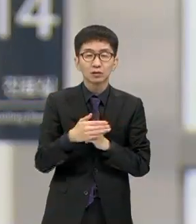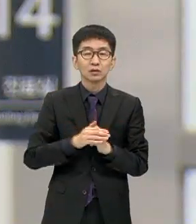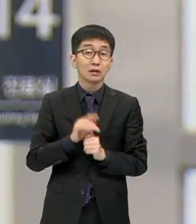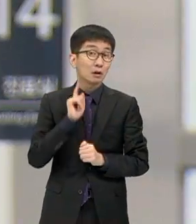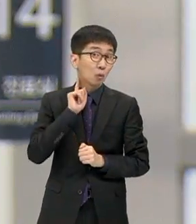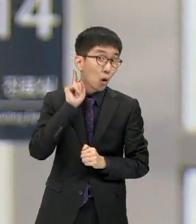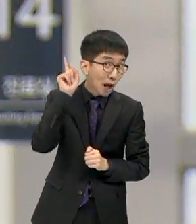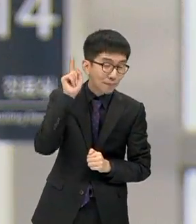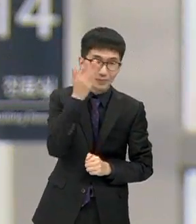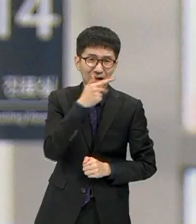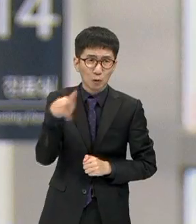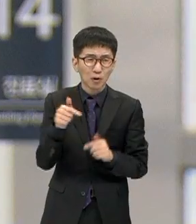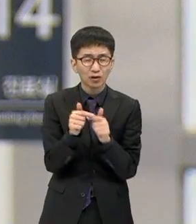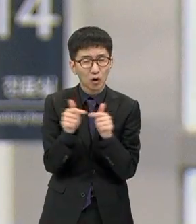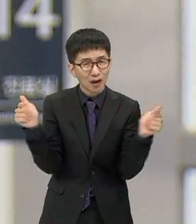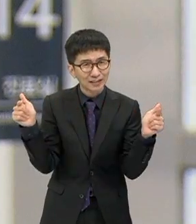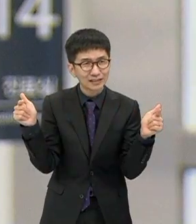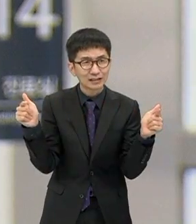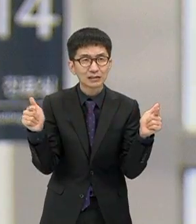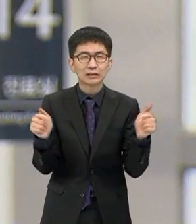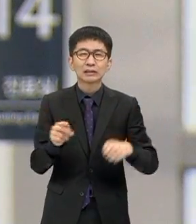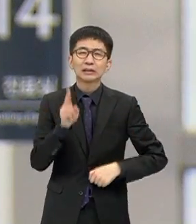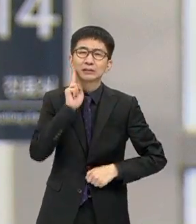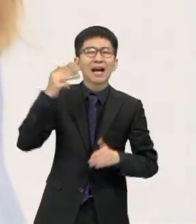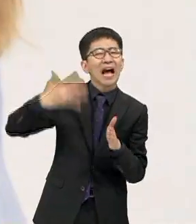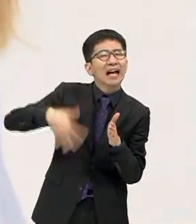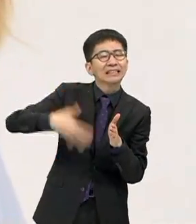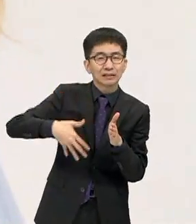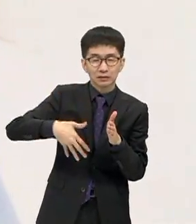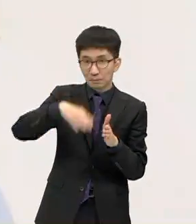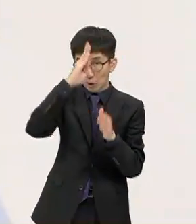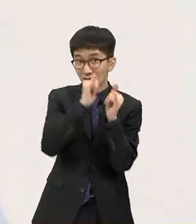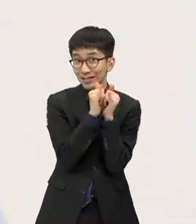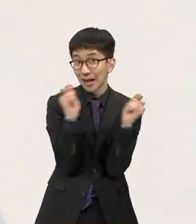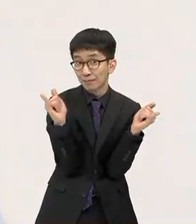환자가 대형 병원을 찾으면 건강보험 적용을 전혀 받지 못합니다.